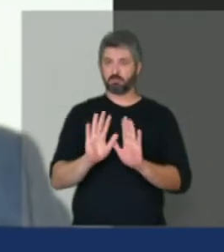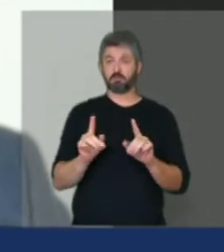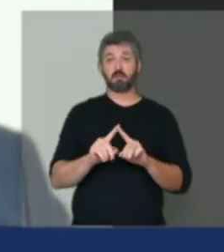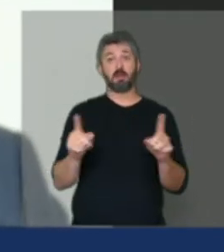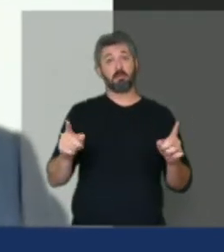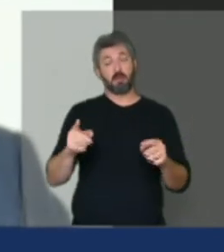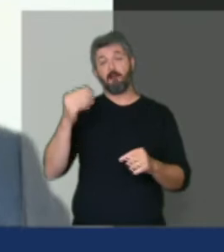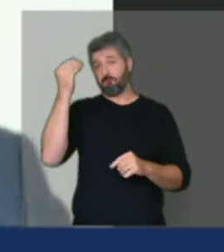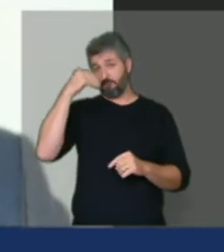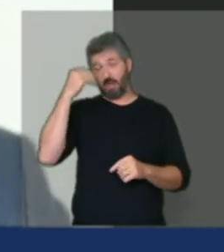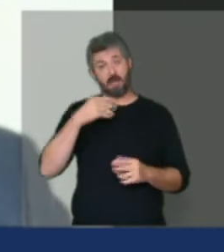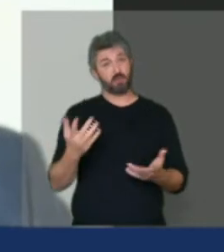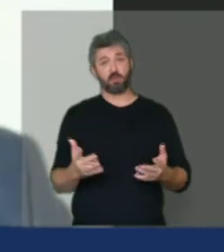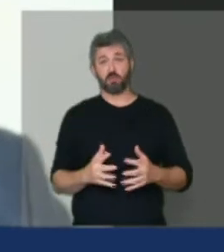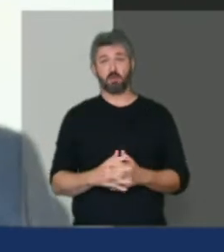É FRÁGIL NESSE SENTIDO, DEFENDO O VOTO EDIFICO TÁ